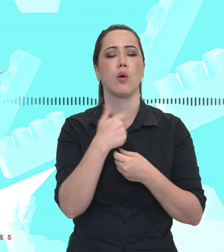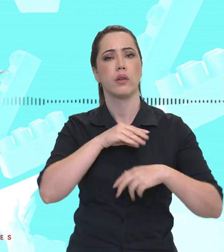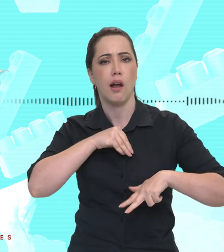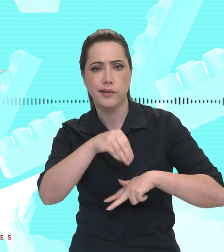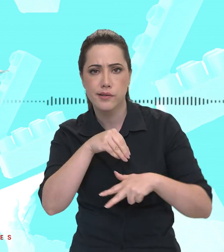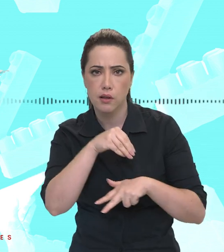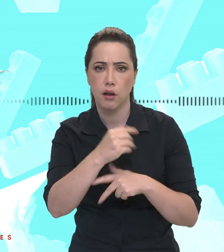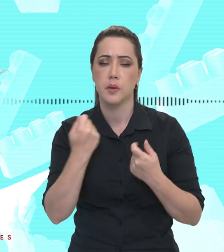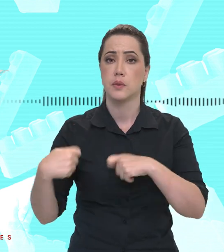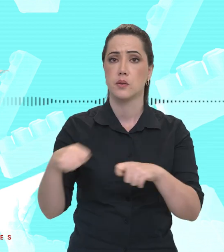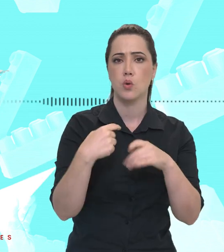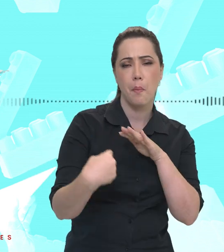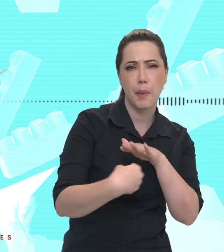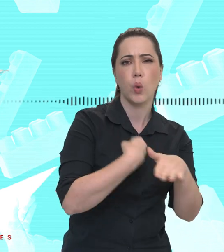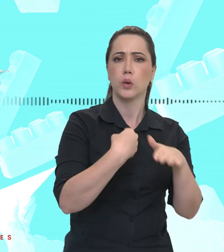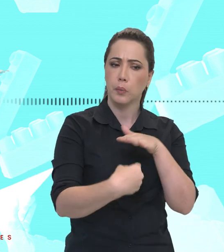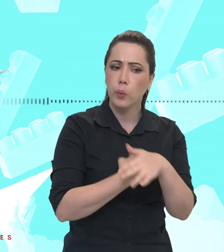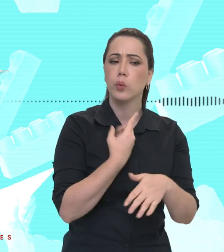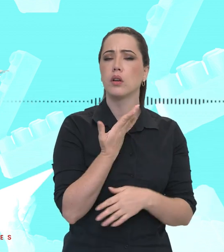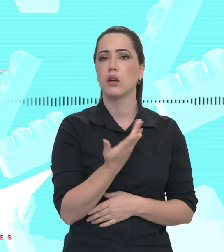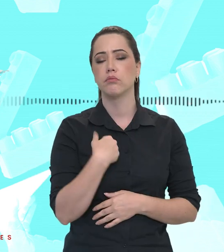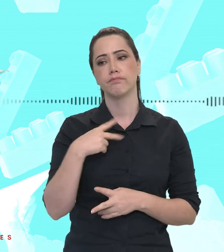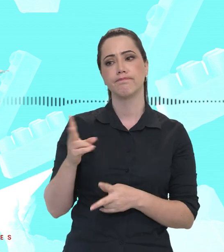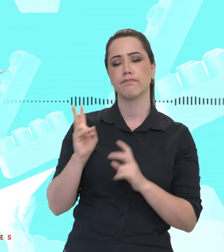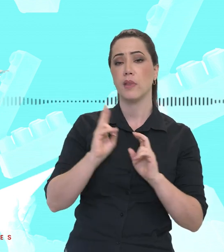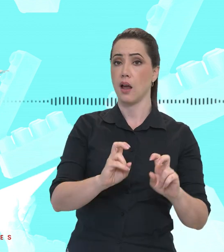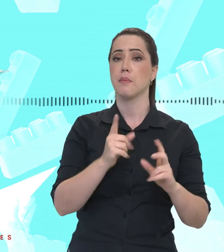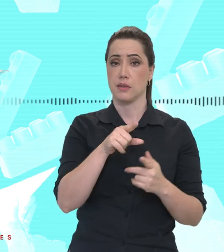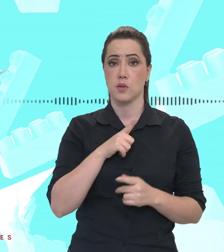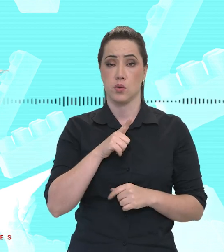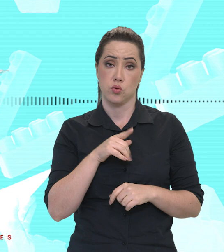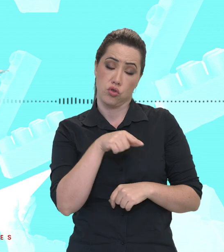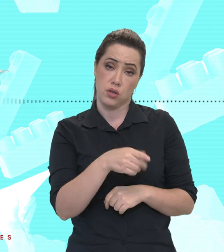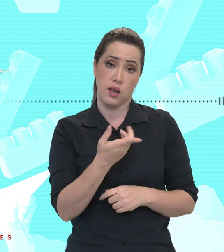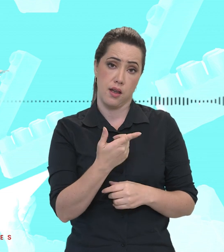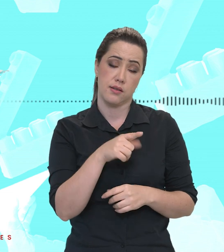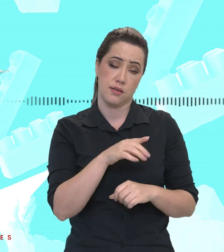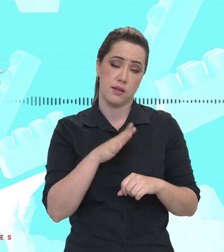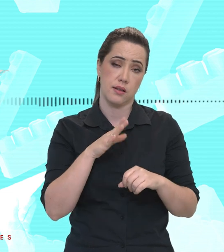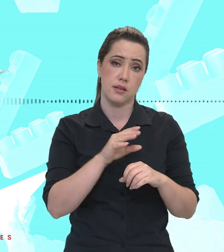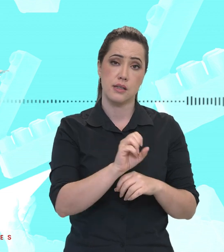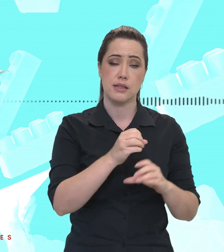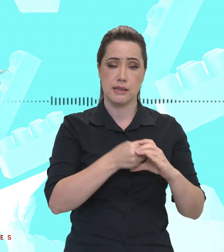coisas assim, e aí ela chegou à conclusão que tinha Síndrome de Tourette. Abertura: nova temporada [trilha sonora do episódio toca ao fundo] 🎶